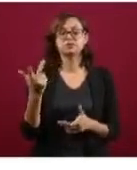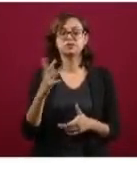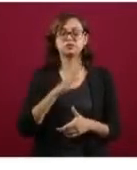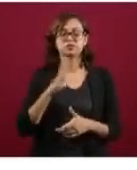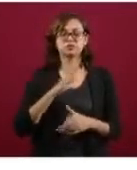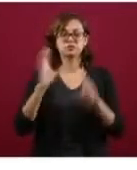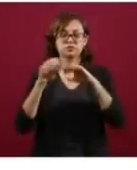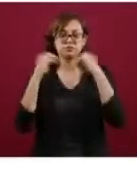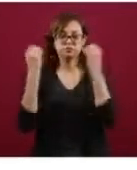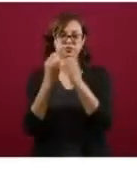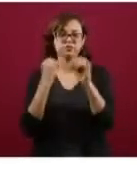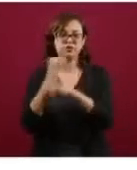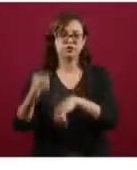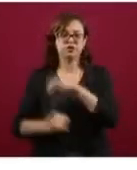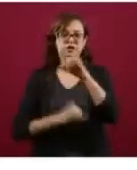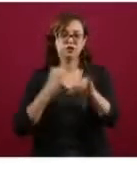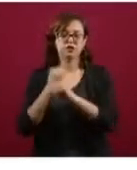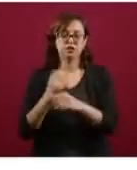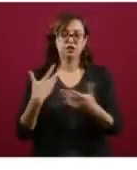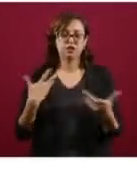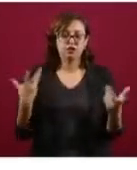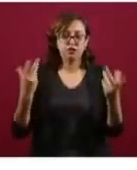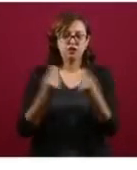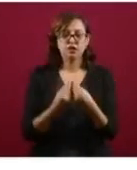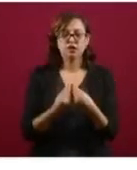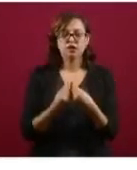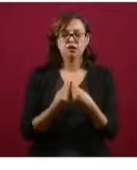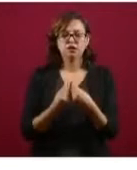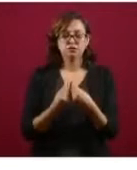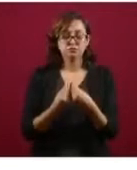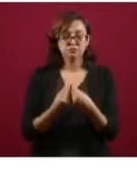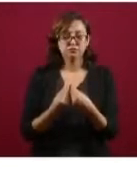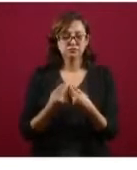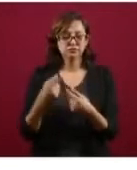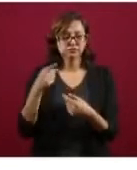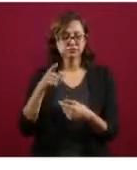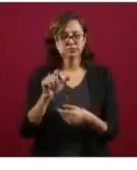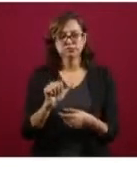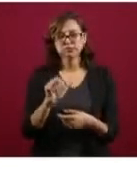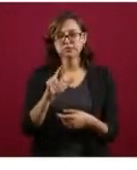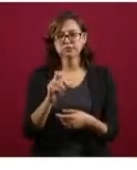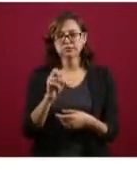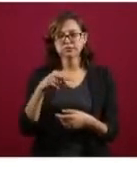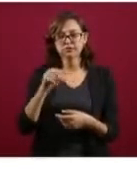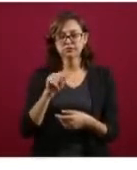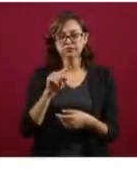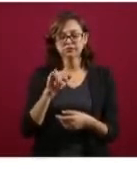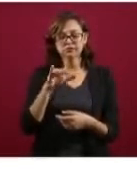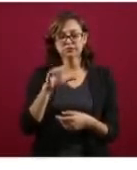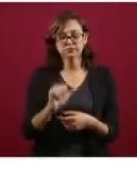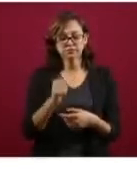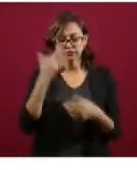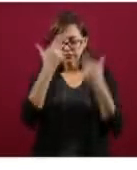que se incorporaron con funcionarios de aeronáutica civil para hacer el análisis técnico del